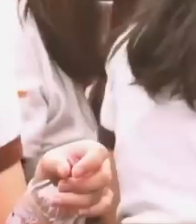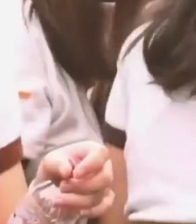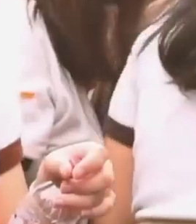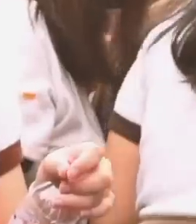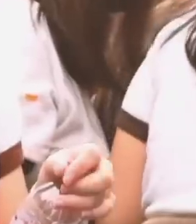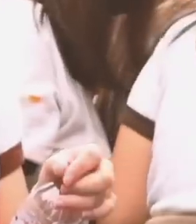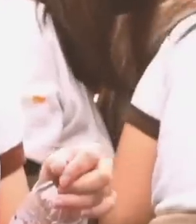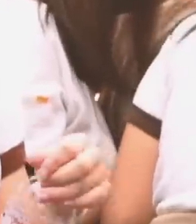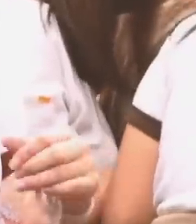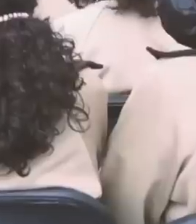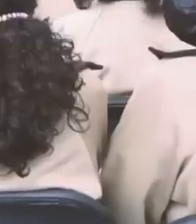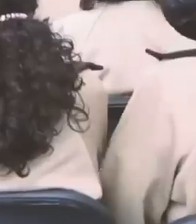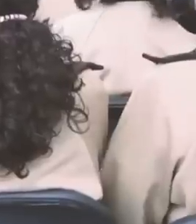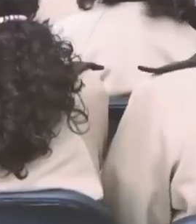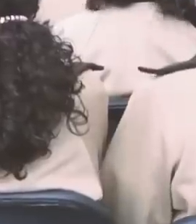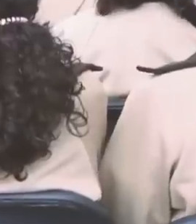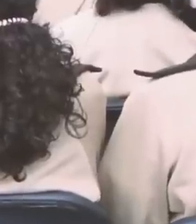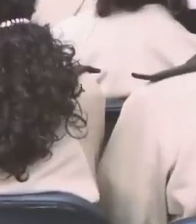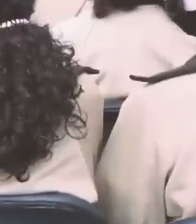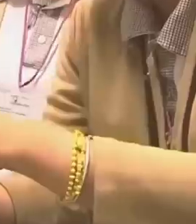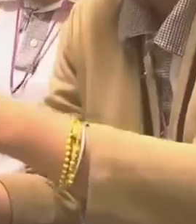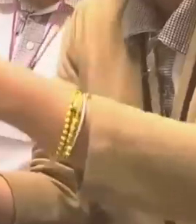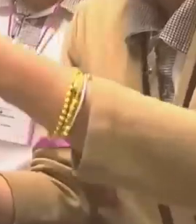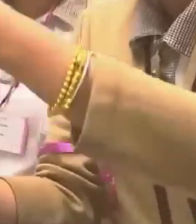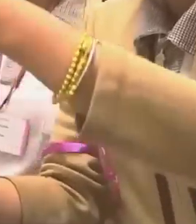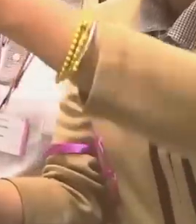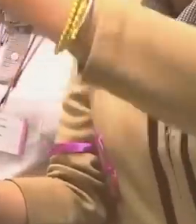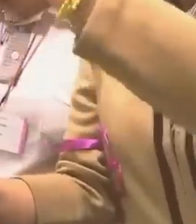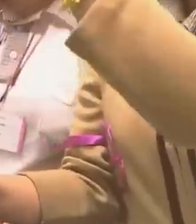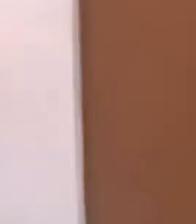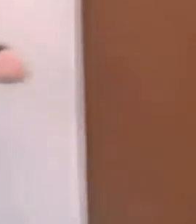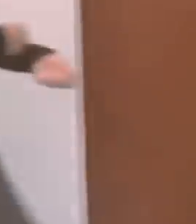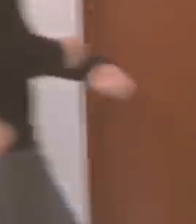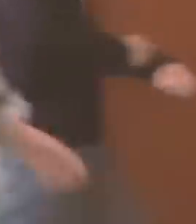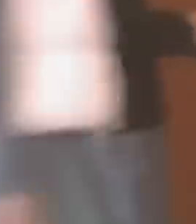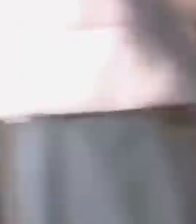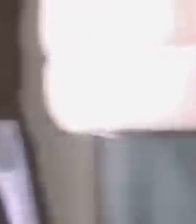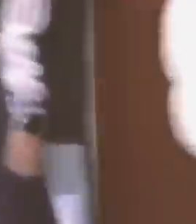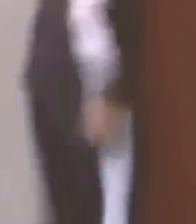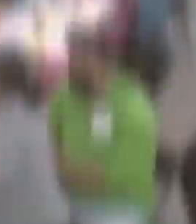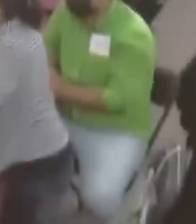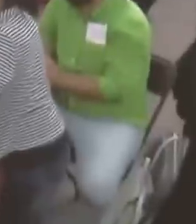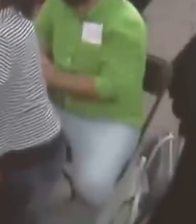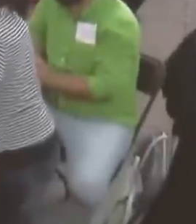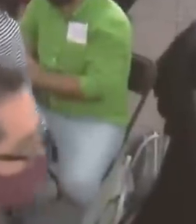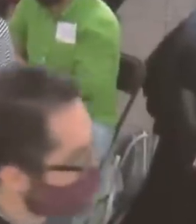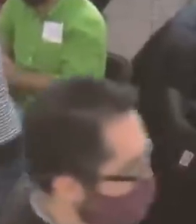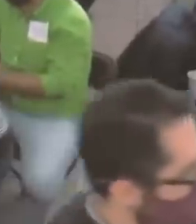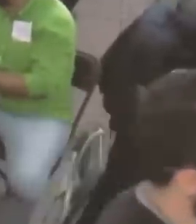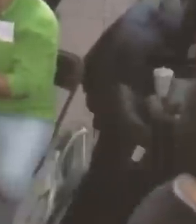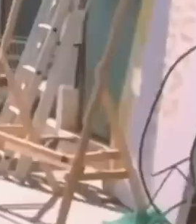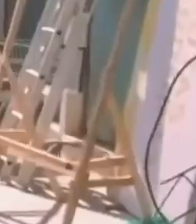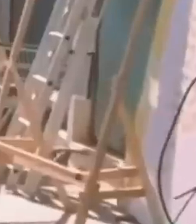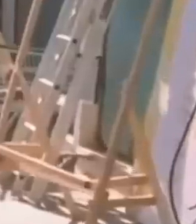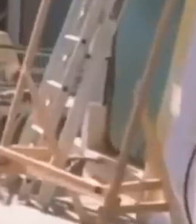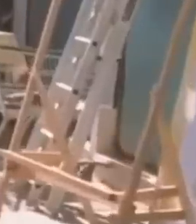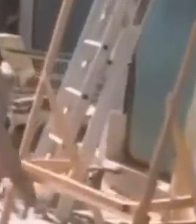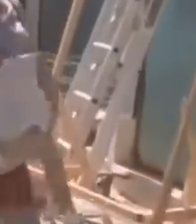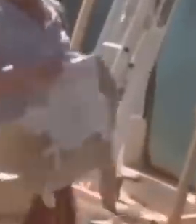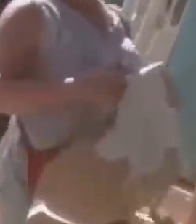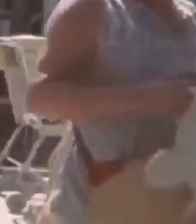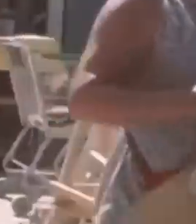inscrito adolescentes a la beca Rita cetina otros al programa jóvenes construyendo el futuro se han